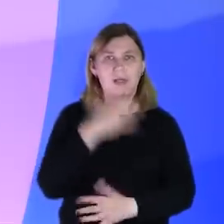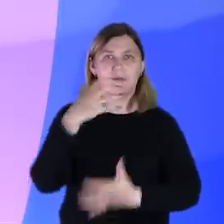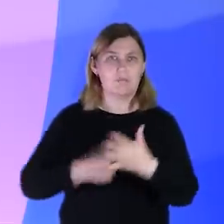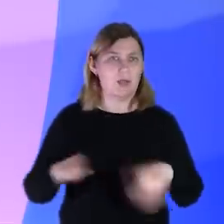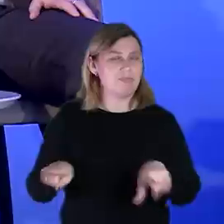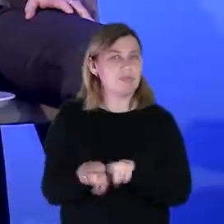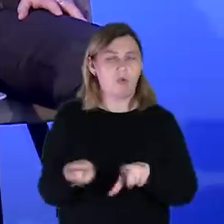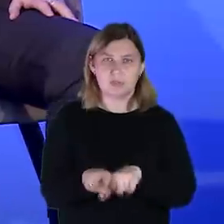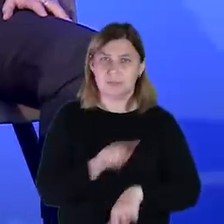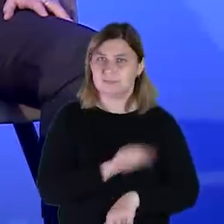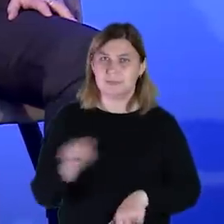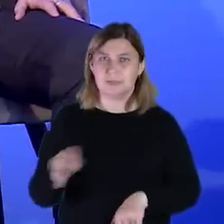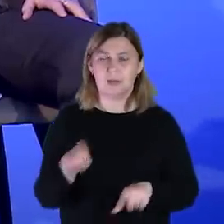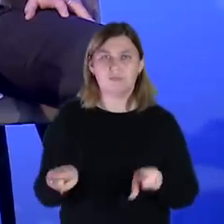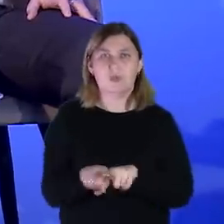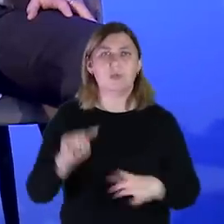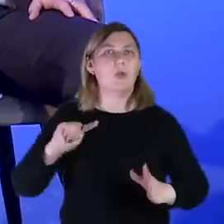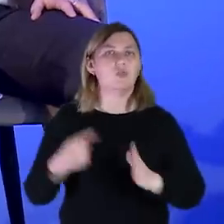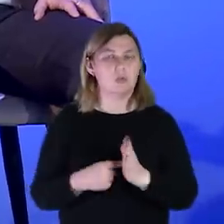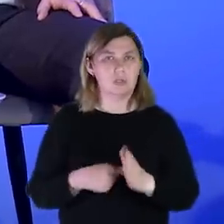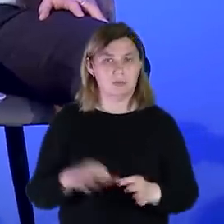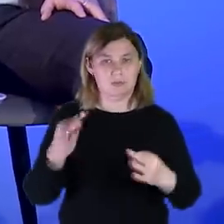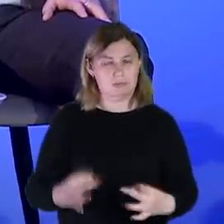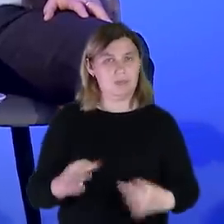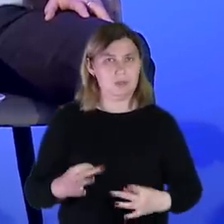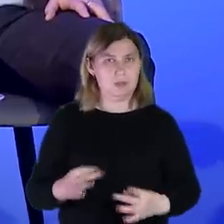sam schemat. To samo dotyczy współczesnych służb